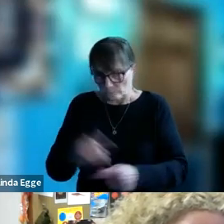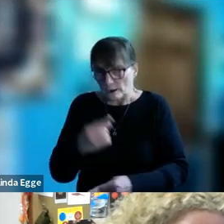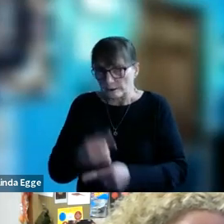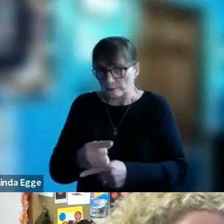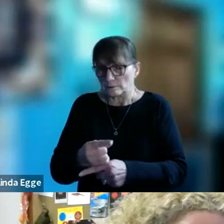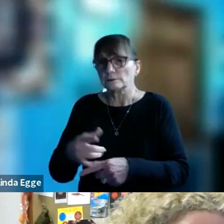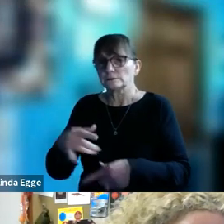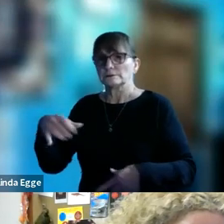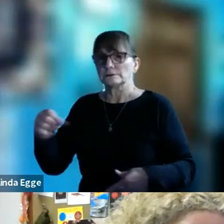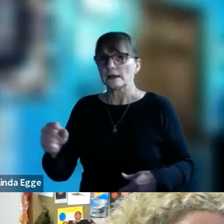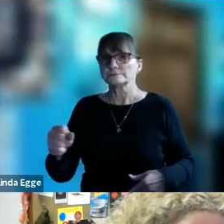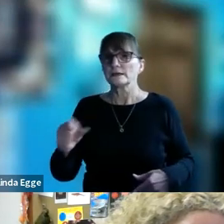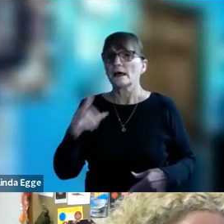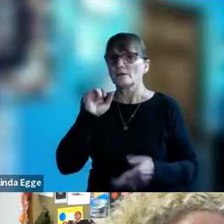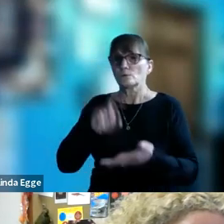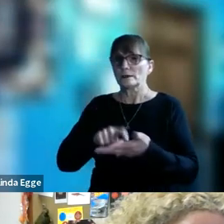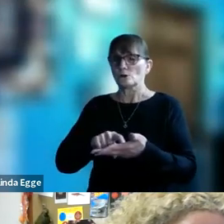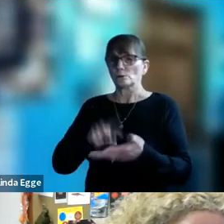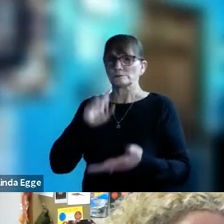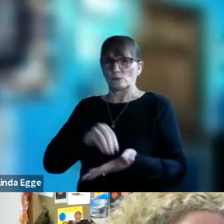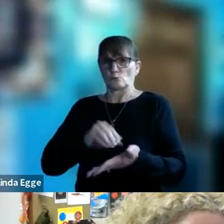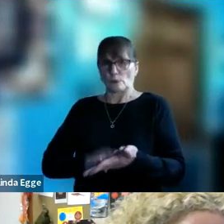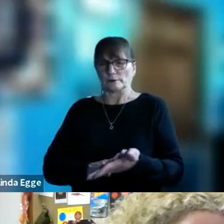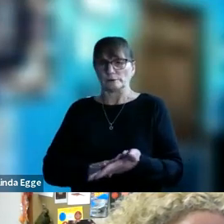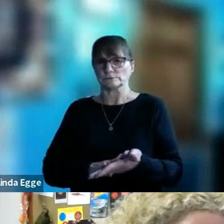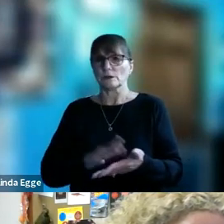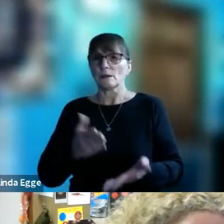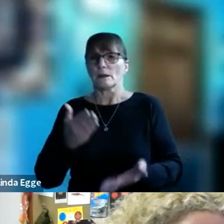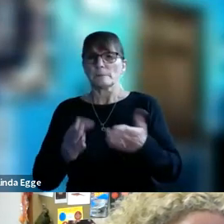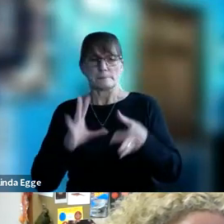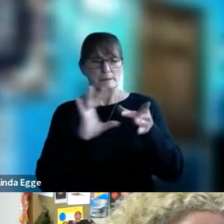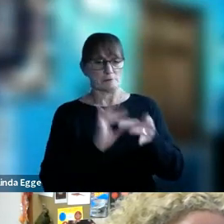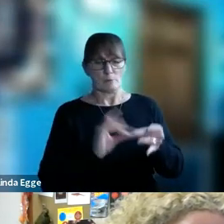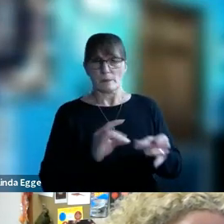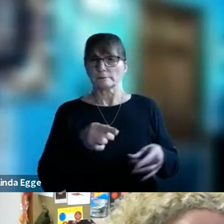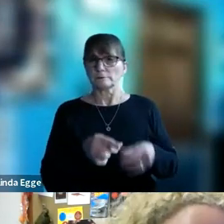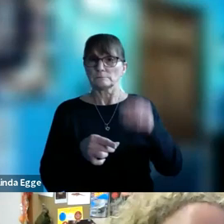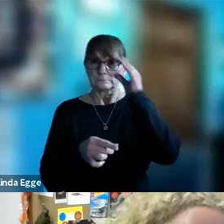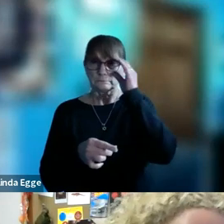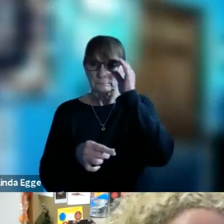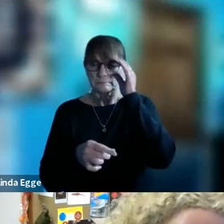Y si lo vemos en los registros o algo así podríamos comentar que está anotado,